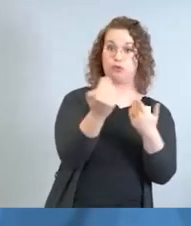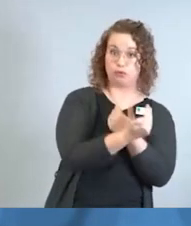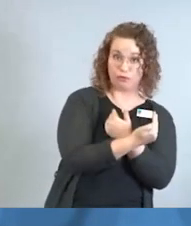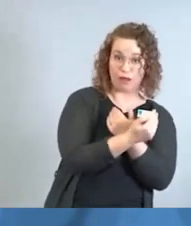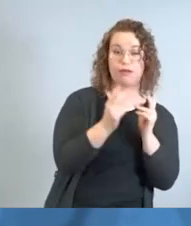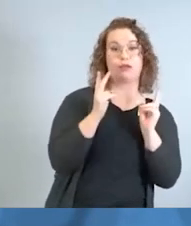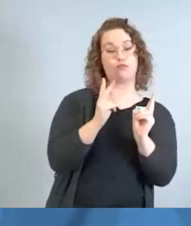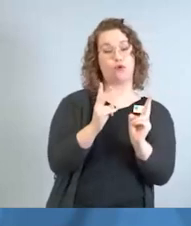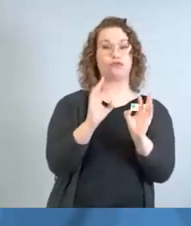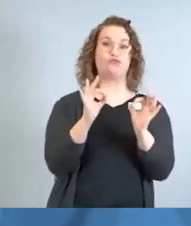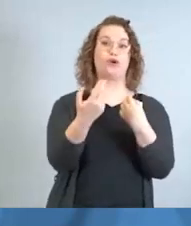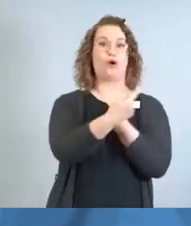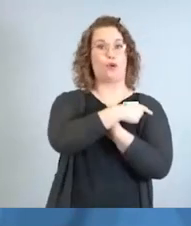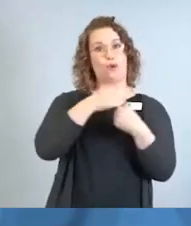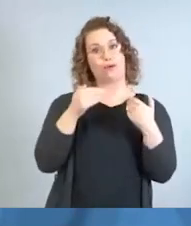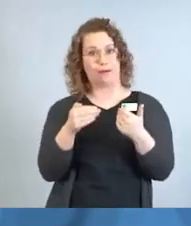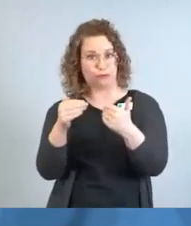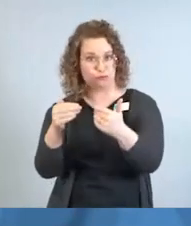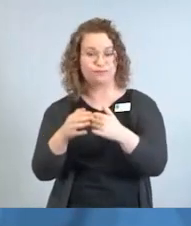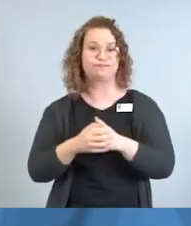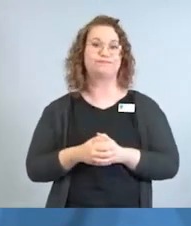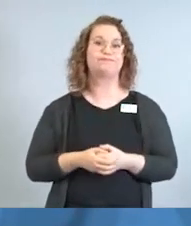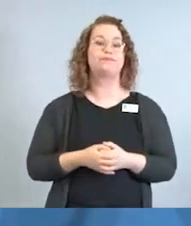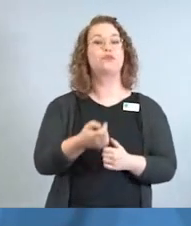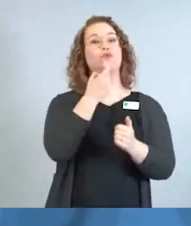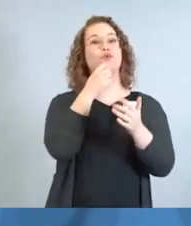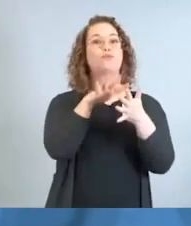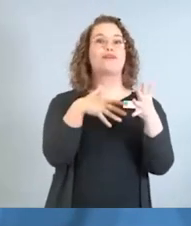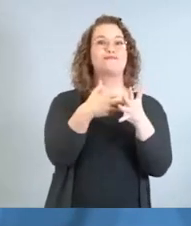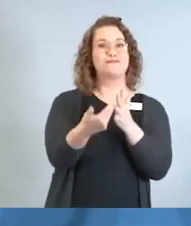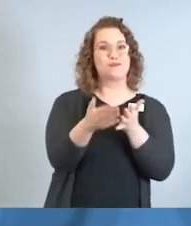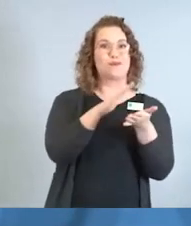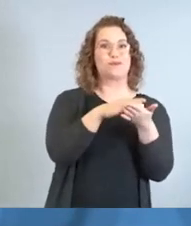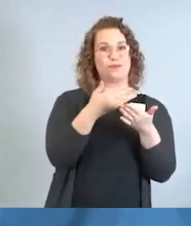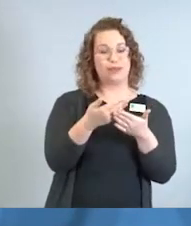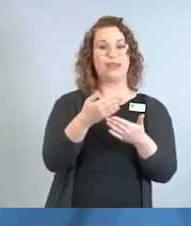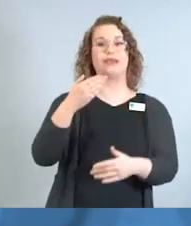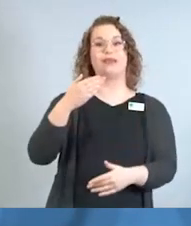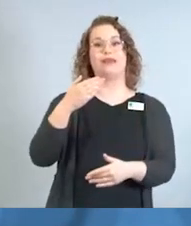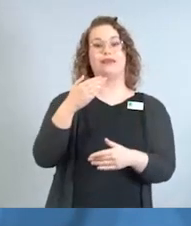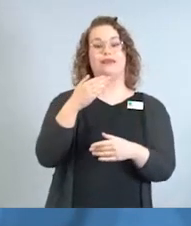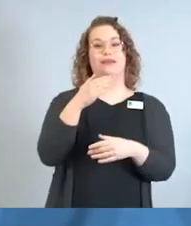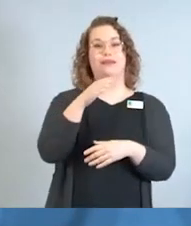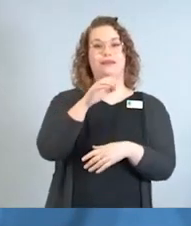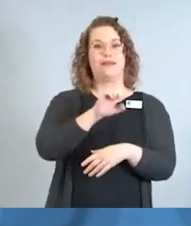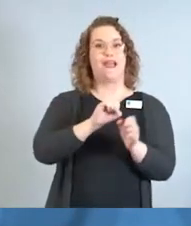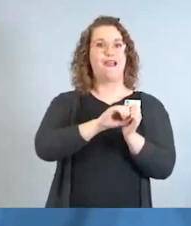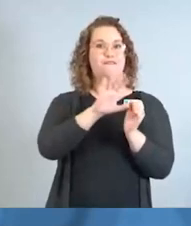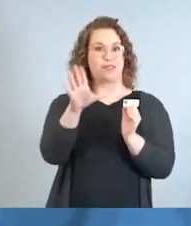Suomenkielistä viittomakielen tulkkausta hoitavat Evantiasta Sandra Aaltonen ja Iida Bernhardt.